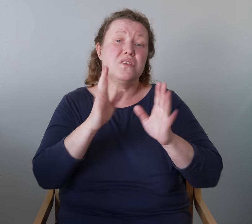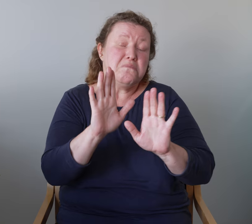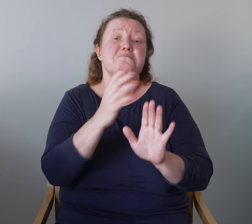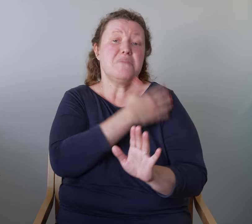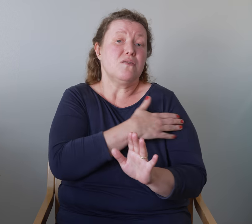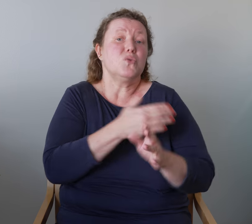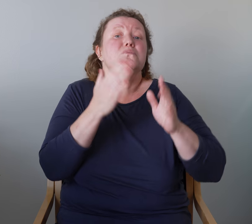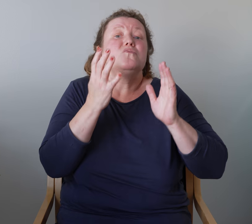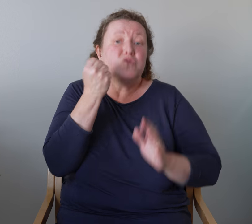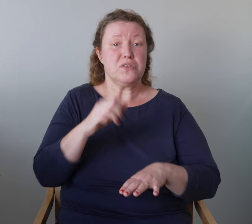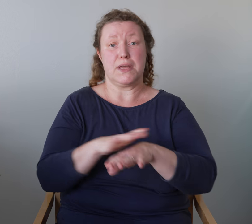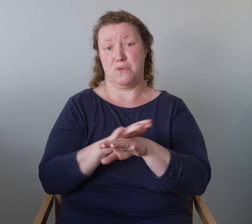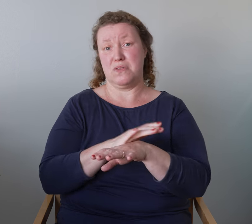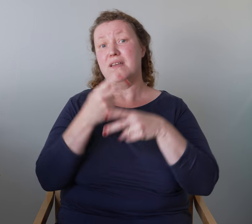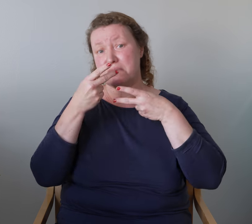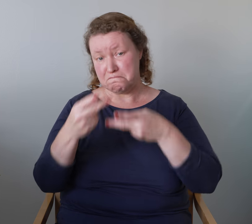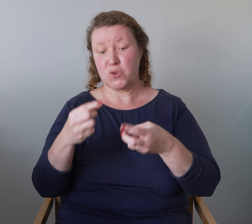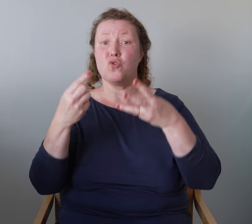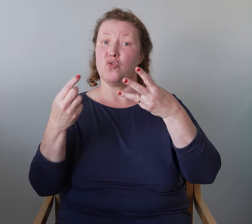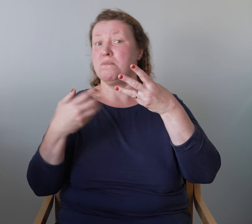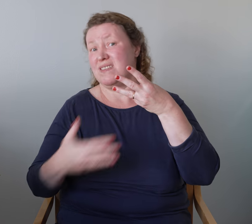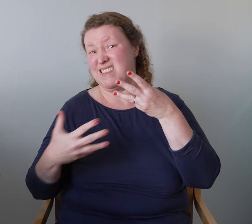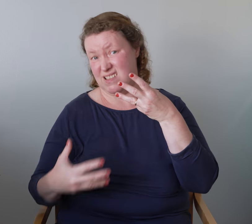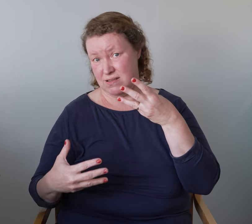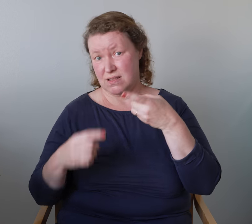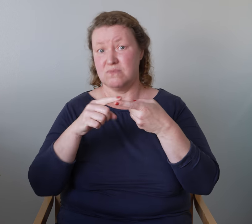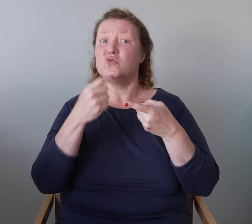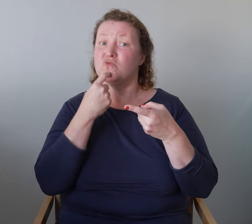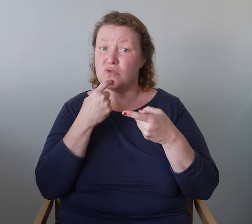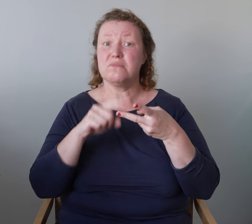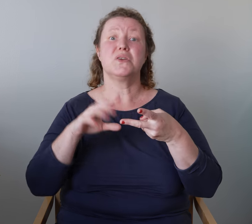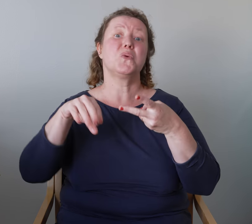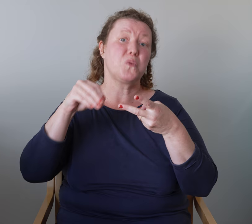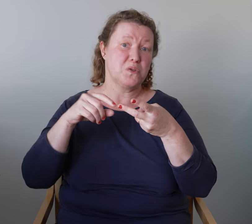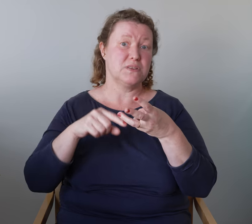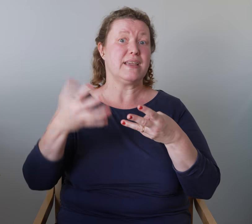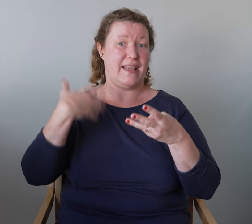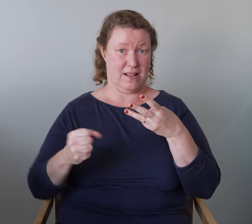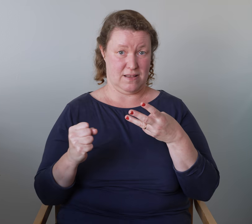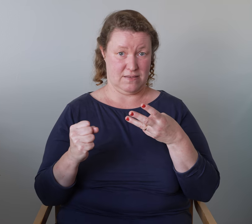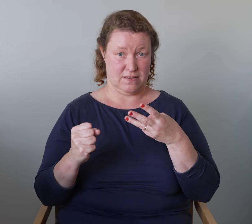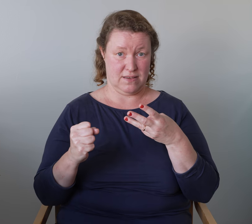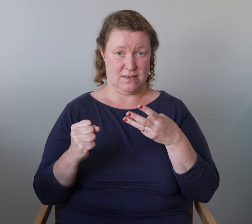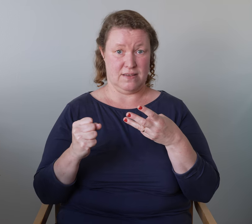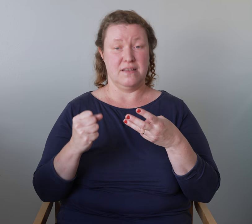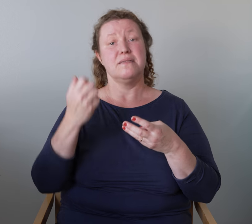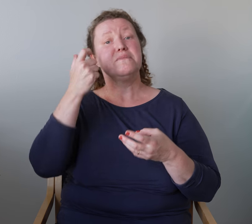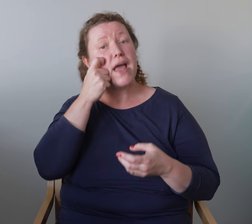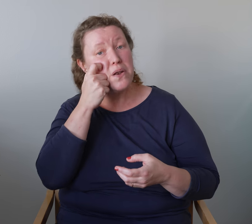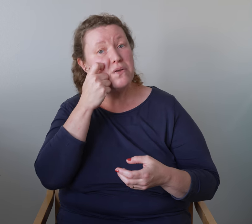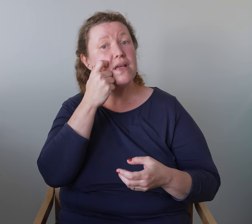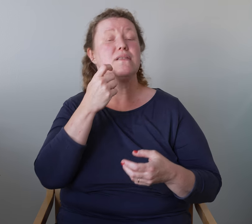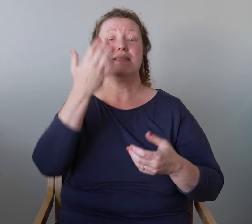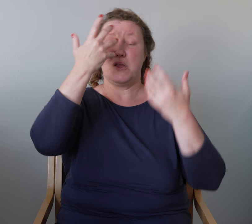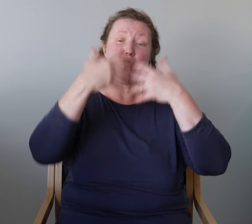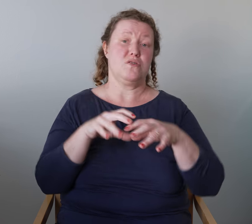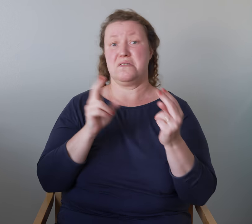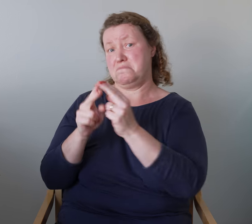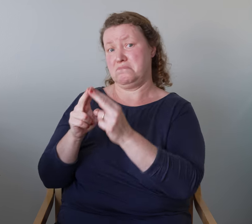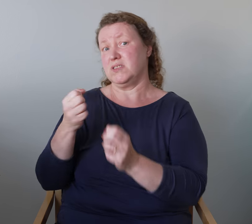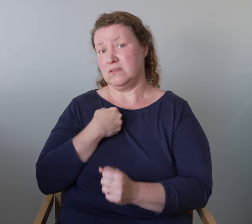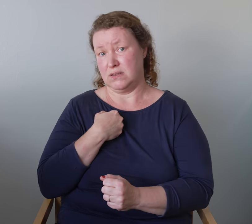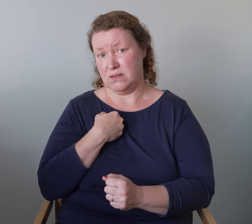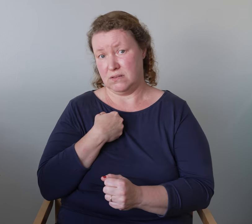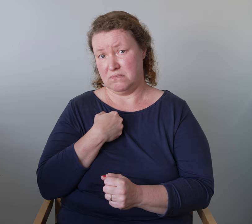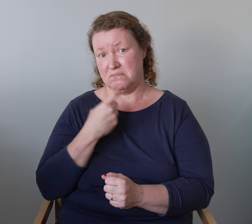TPP palvelee suomeksi, ruotsiksi ja englanniksi sekä netissä että mobiilisti.